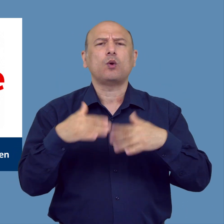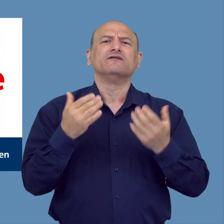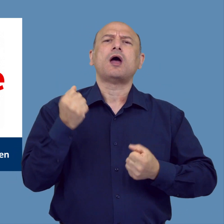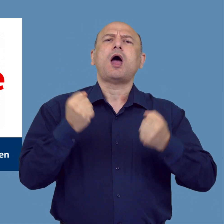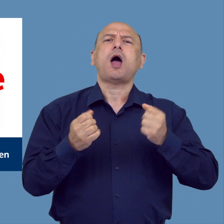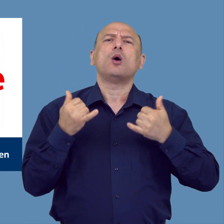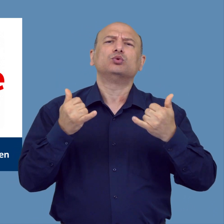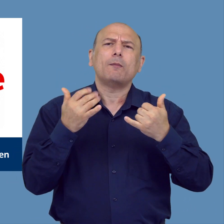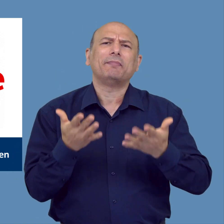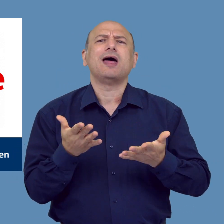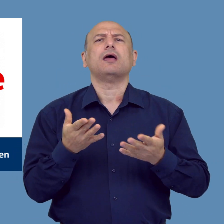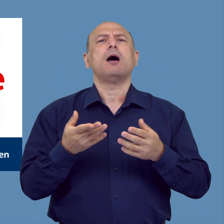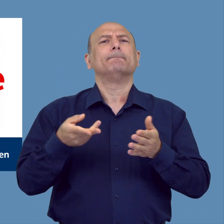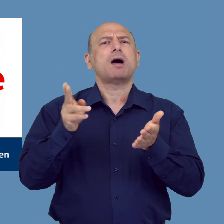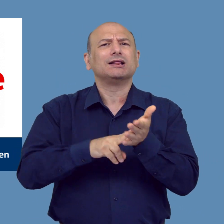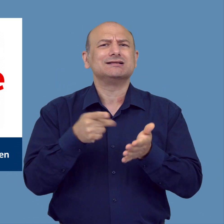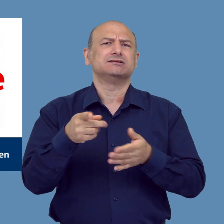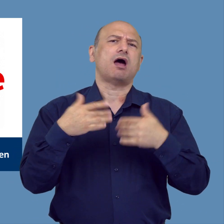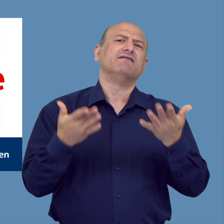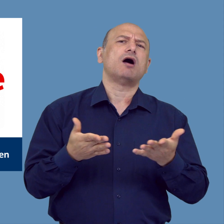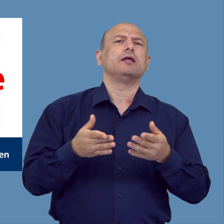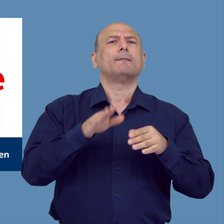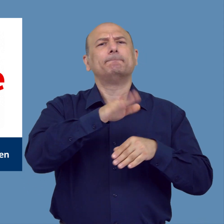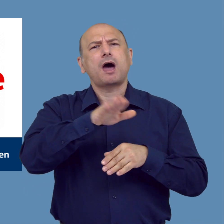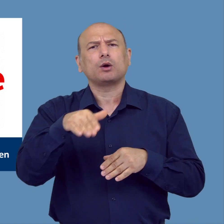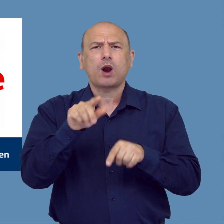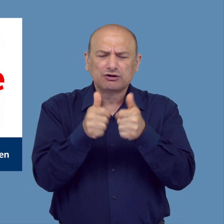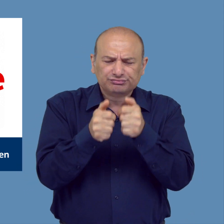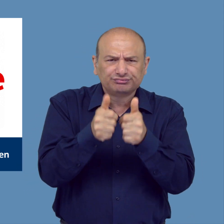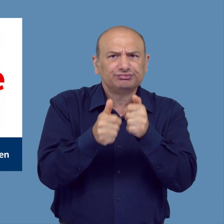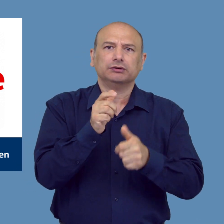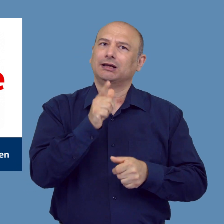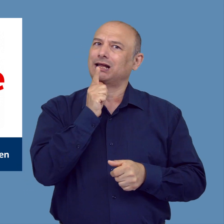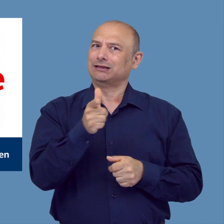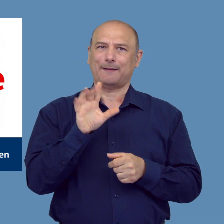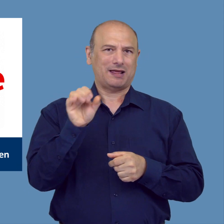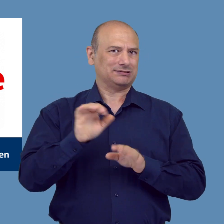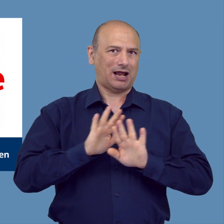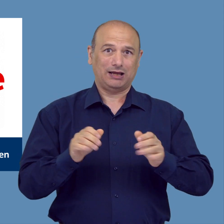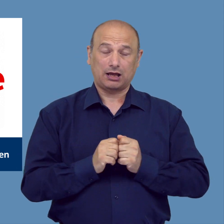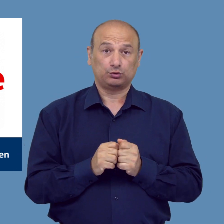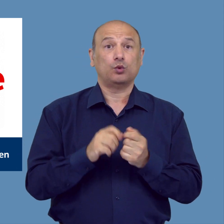(például mobilvásárlás – autópályamatrica, parkolás) nem lesznek elérhetőek.